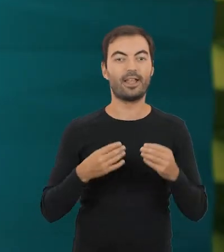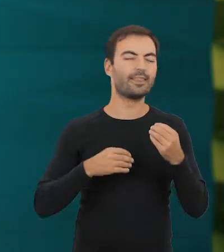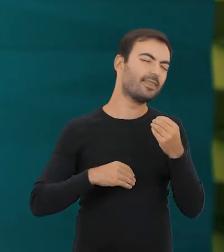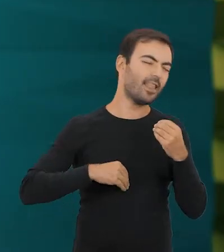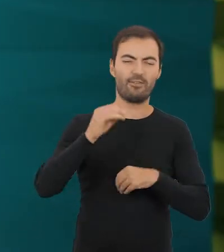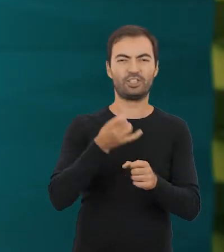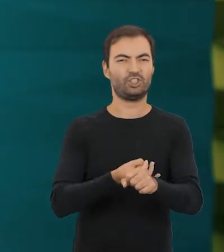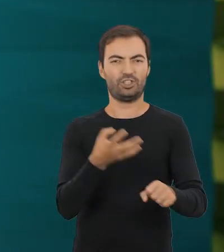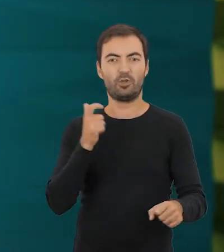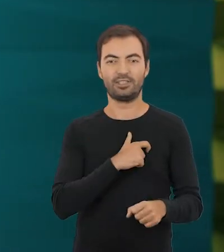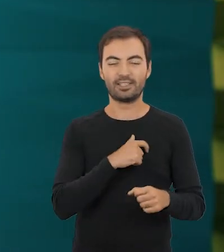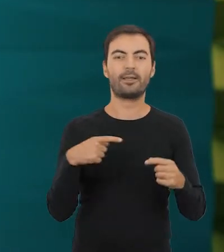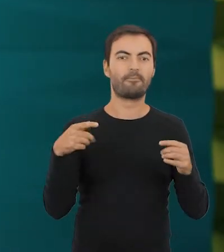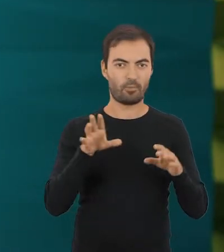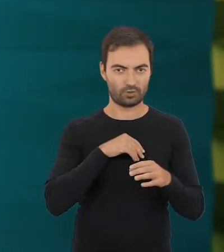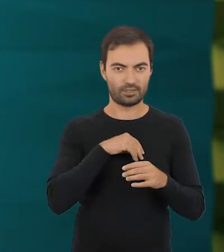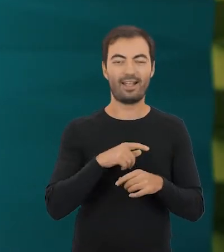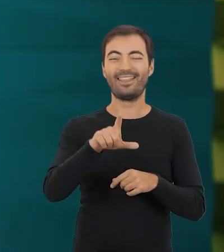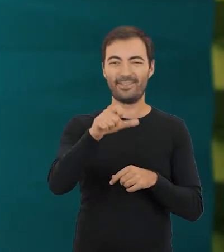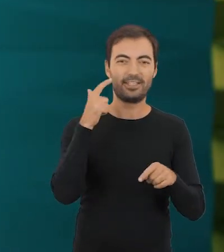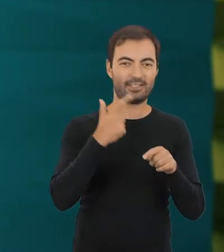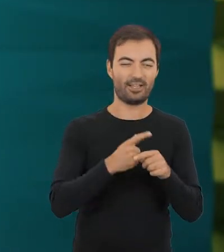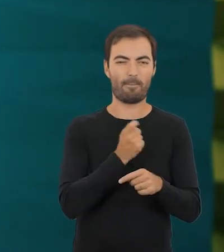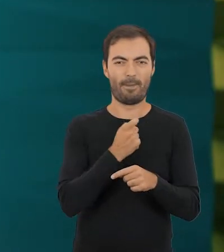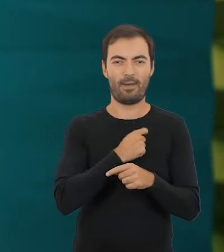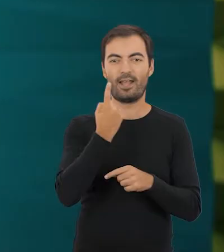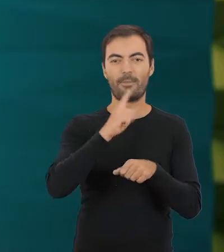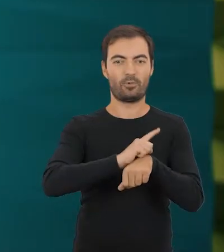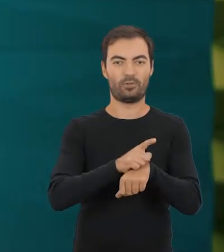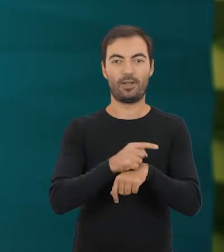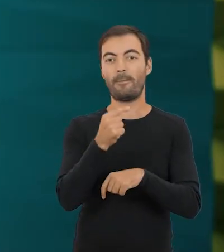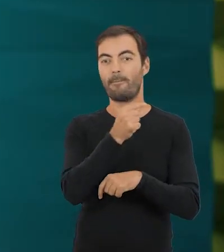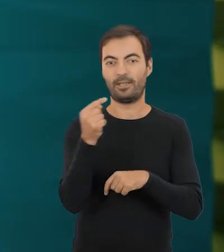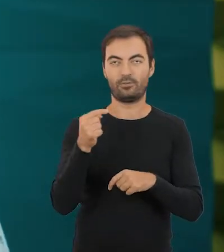to 220 uderzeń na minutę minus wiek, czyli w moim wypadku